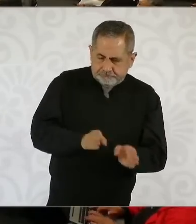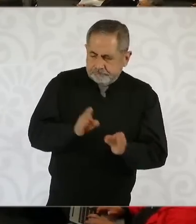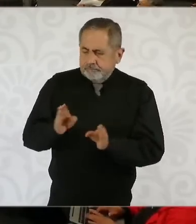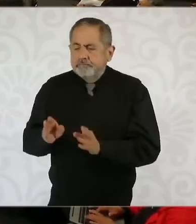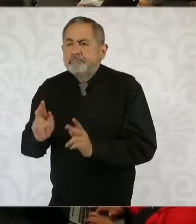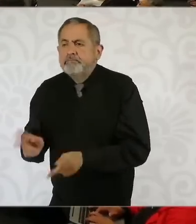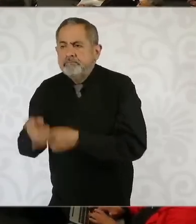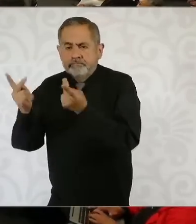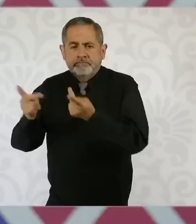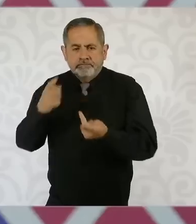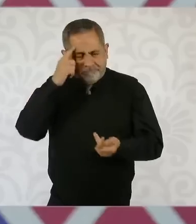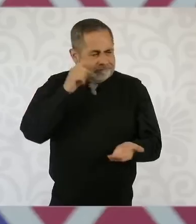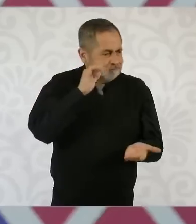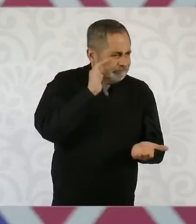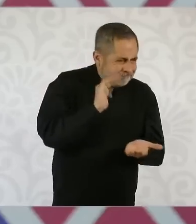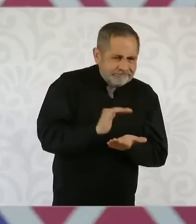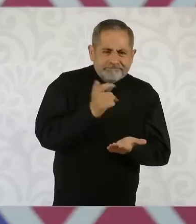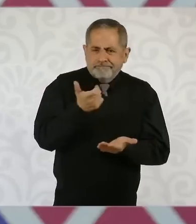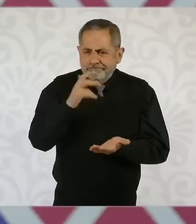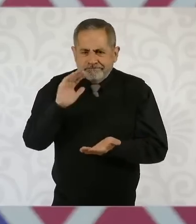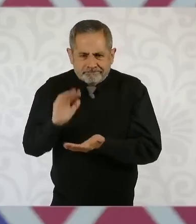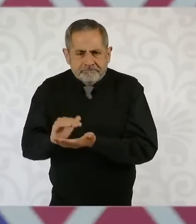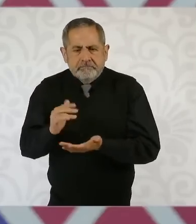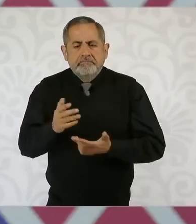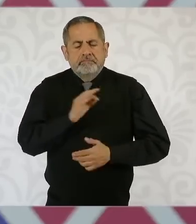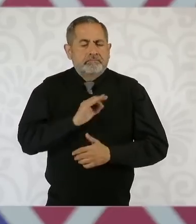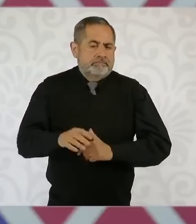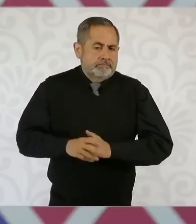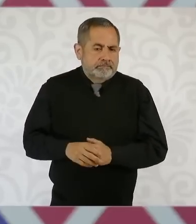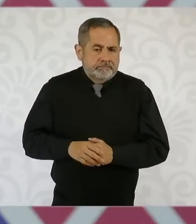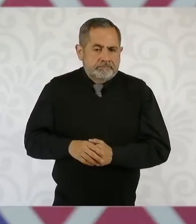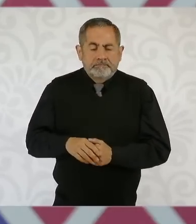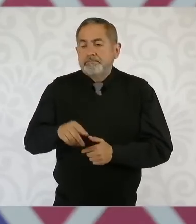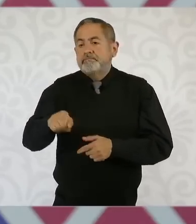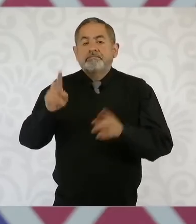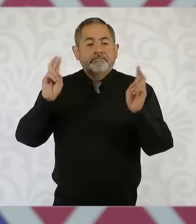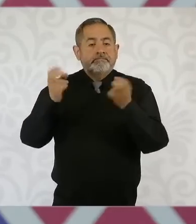estrategia de negocio y en cuanto ya a los temas sociales tenemos muchas maneras de hacerlo ahorita